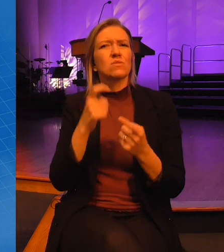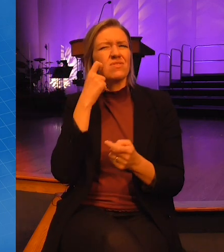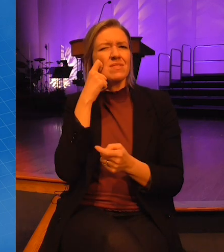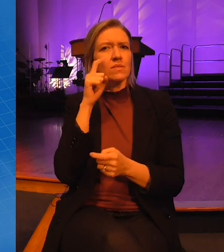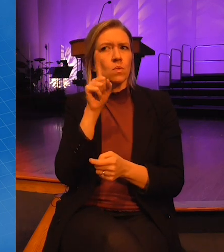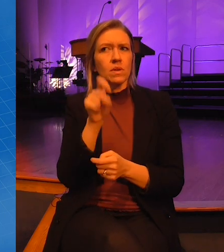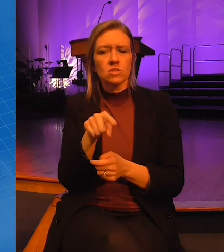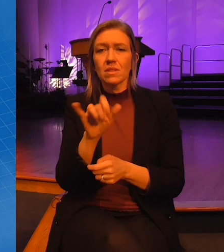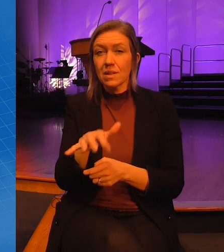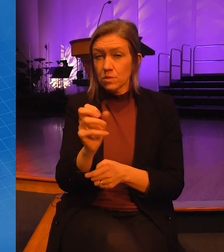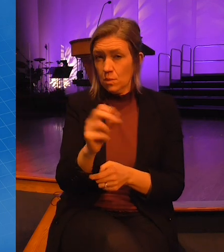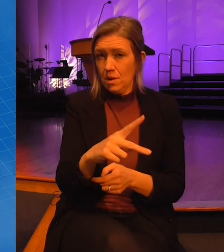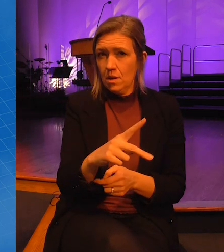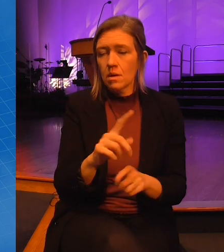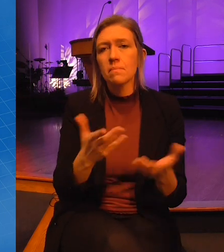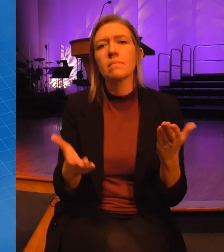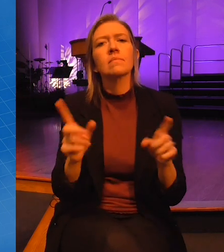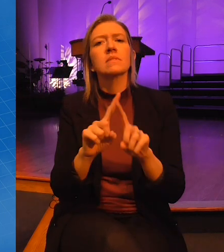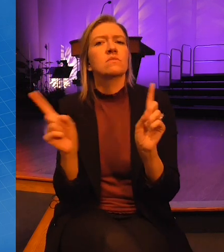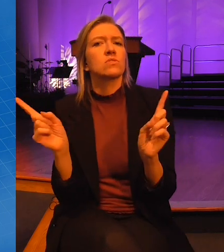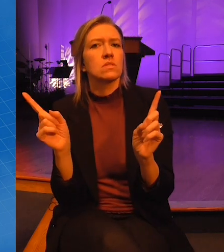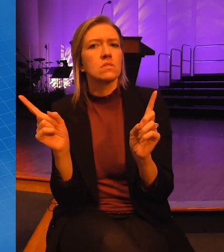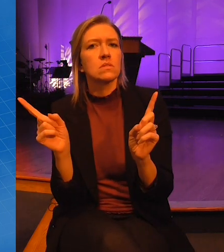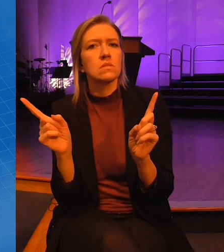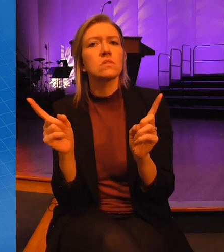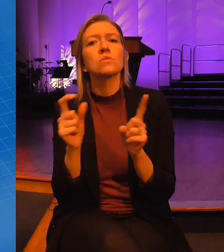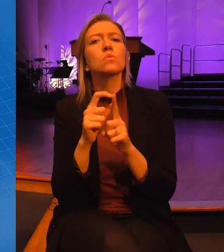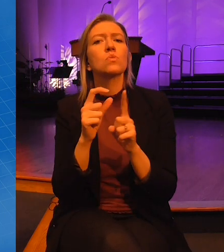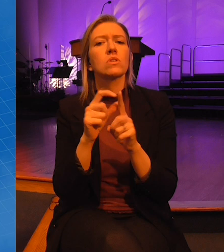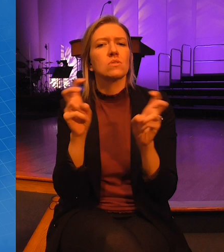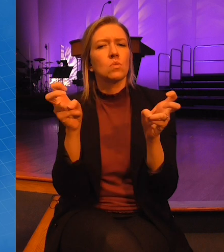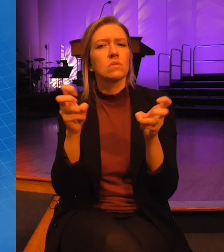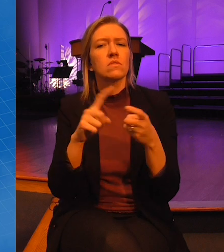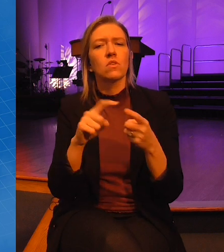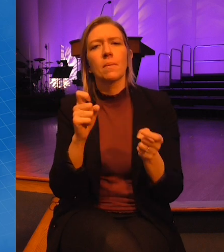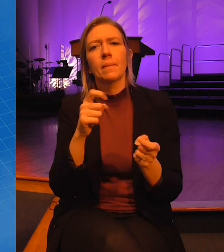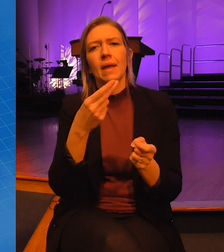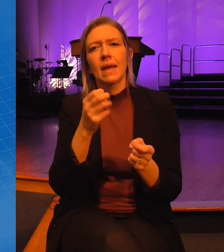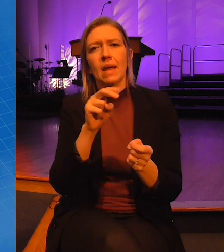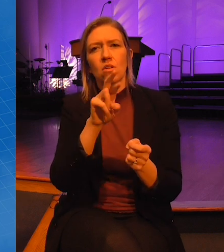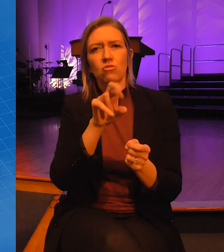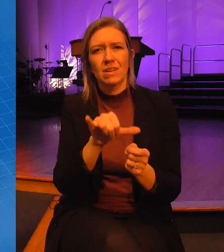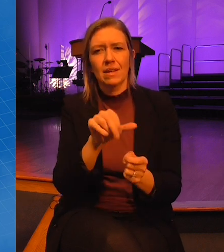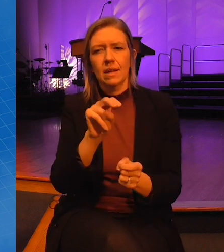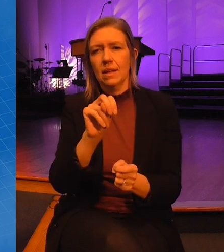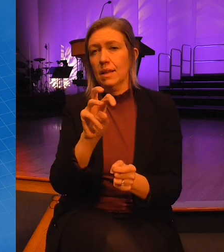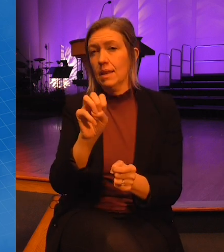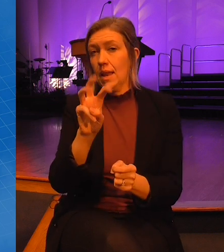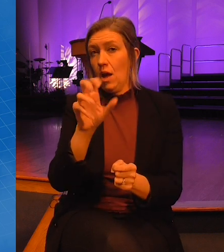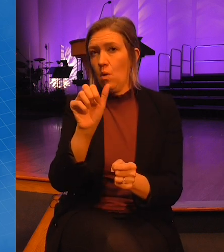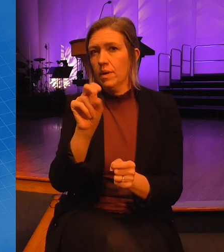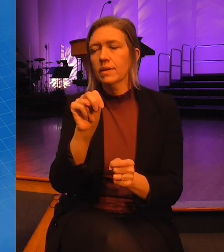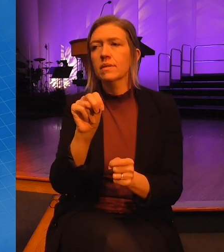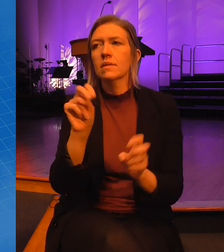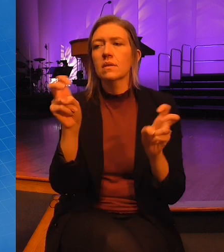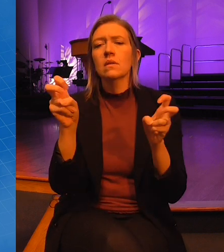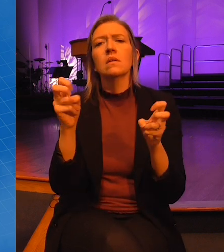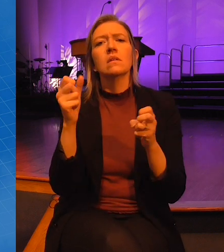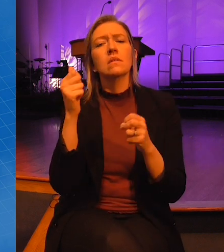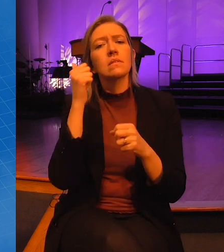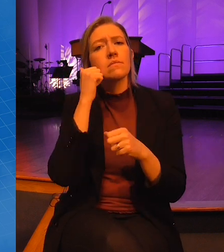ser diferente y algunas palabras de Henry Nan cada mañana solo o en compañía de otros paso